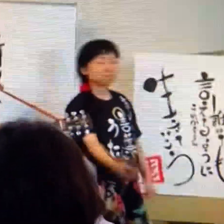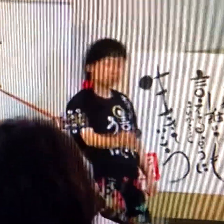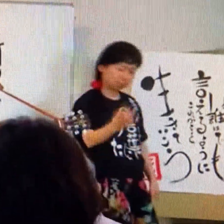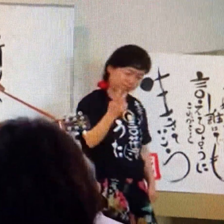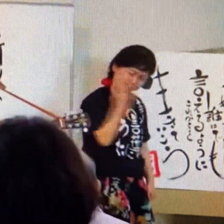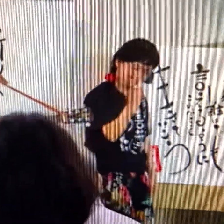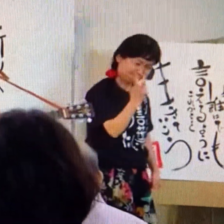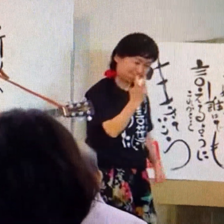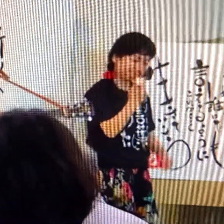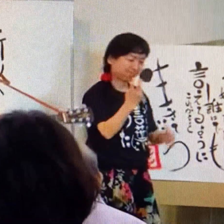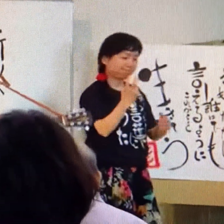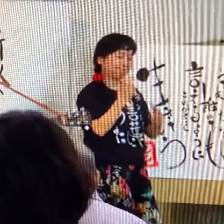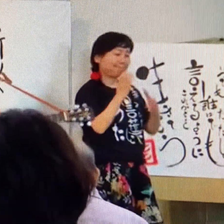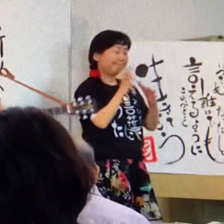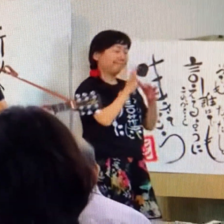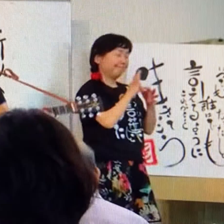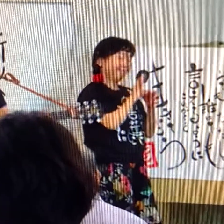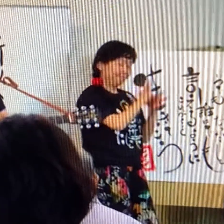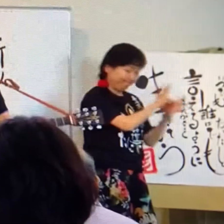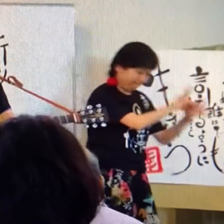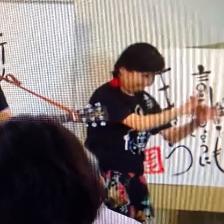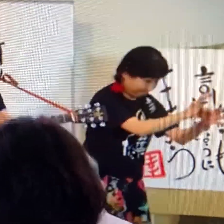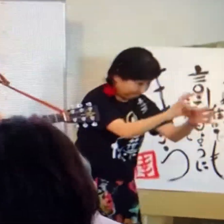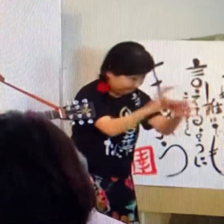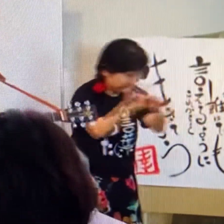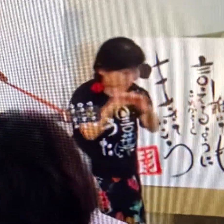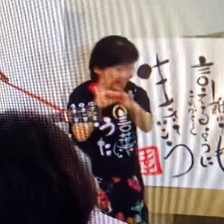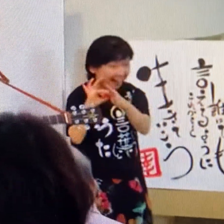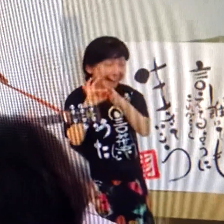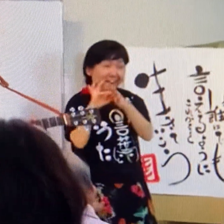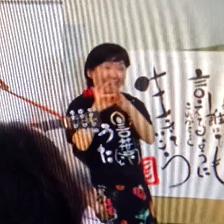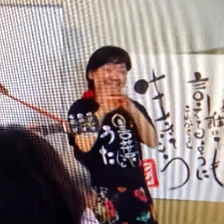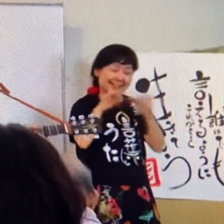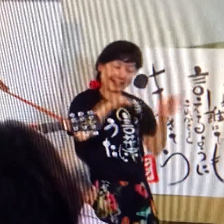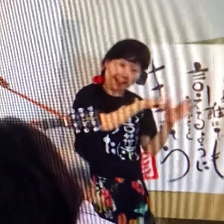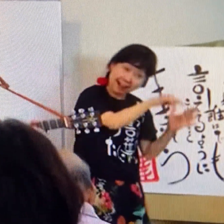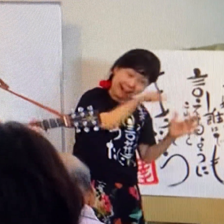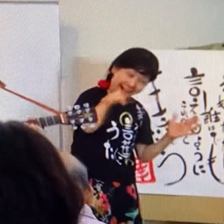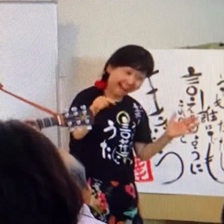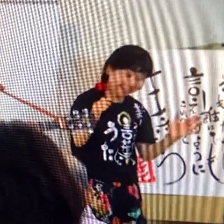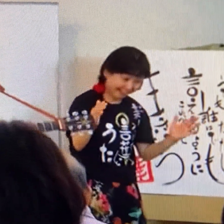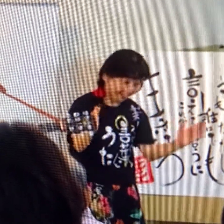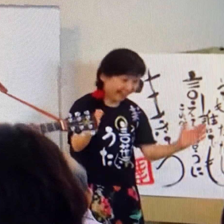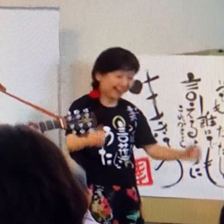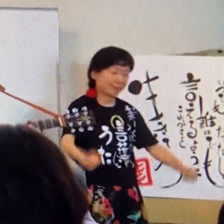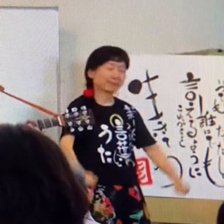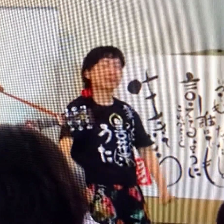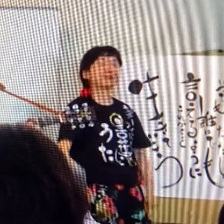ゆるがぬつながりのなかにあって